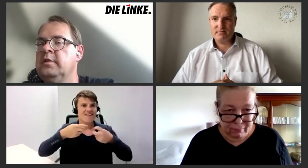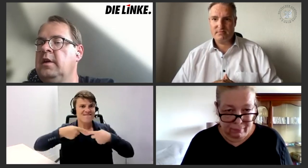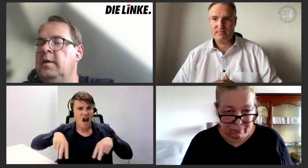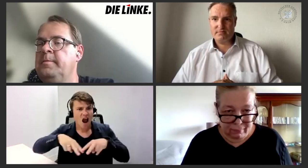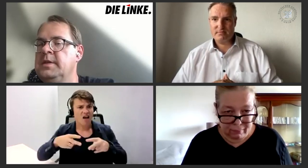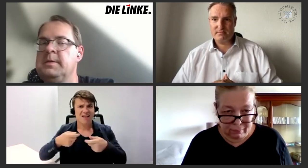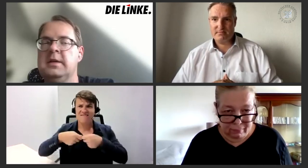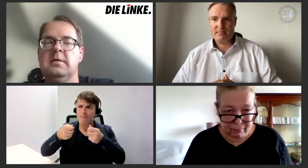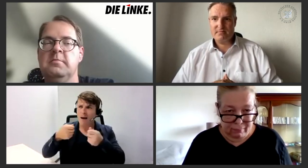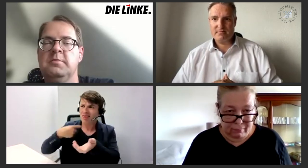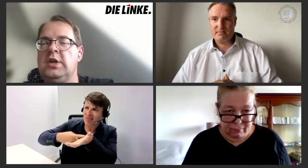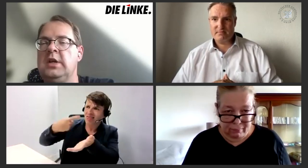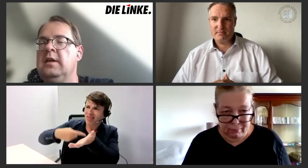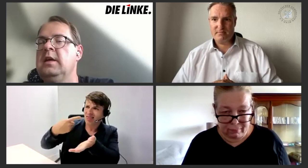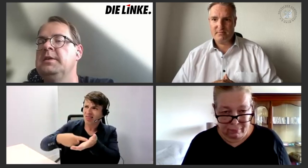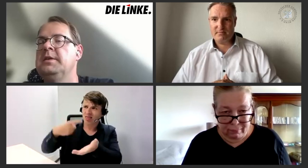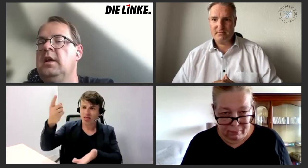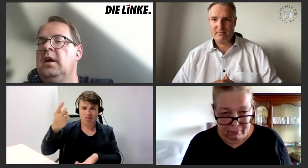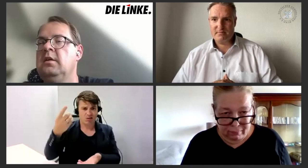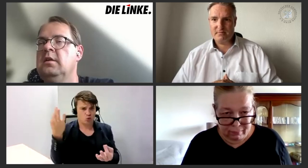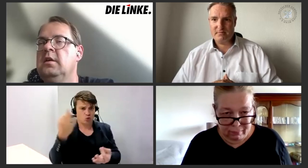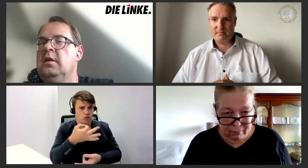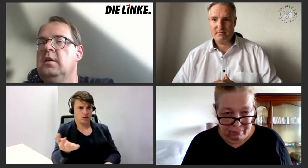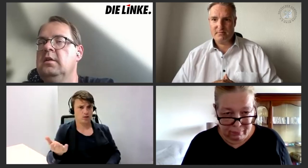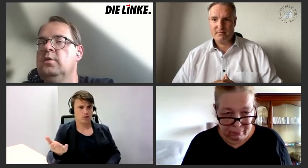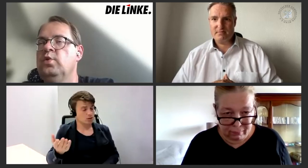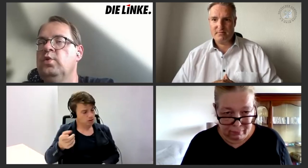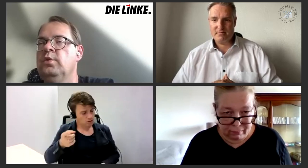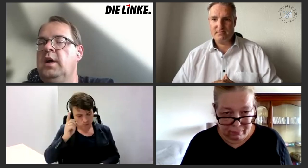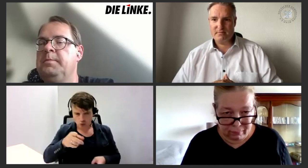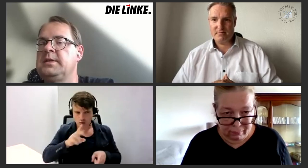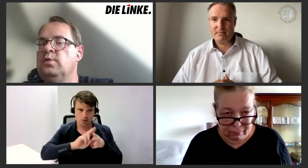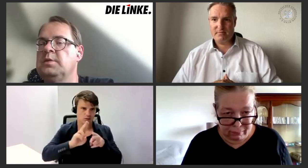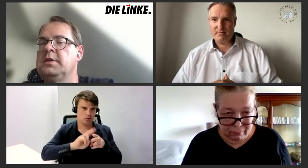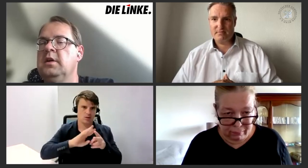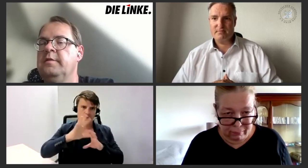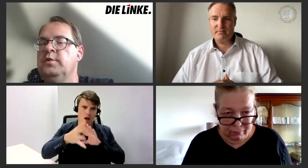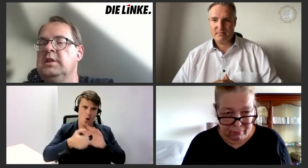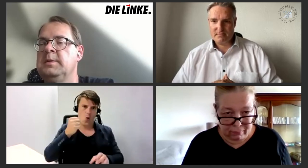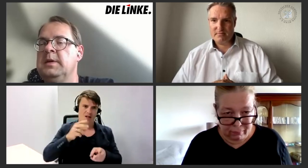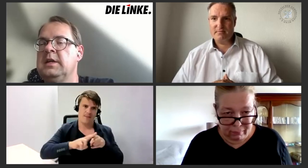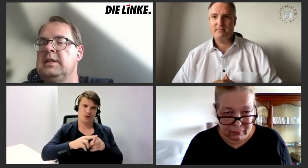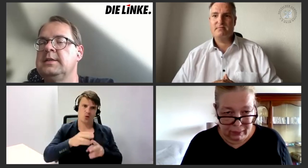immer wieder eingefordert haben. Deswegen besteht erheblicher Nachhol- und Nachbesserungsbedarf.